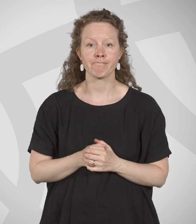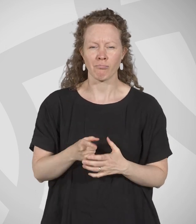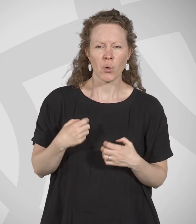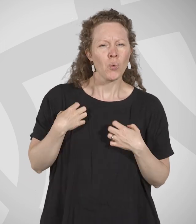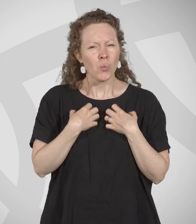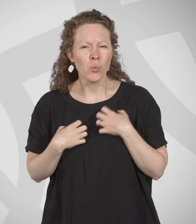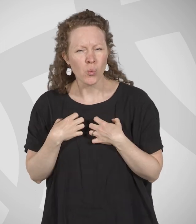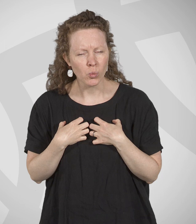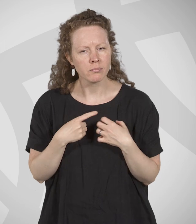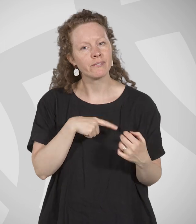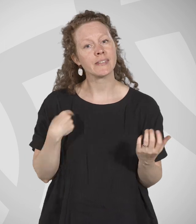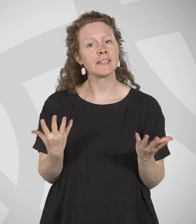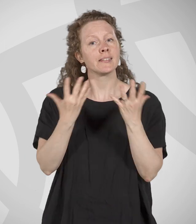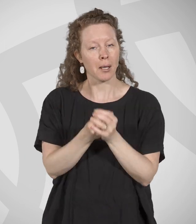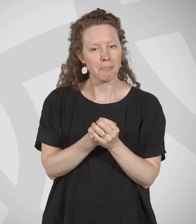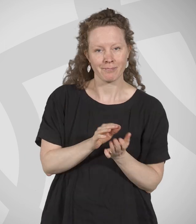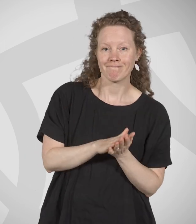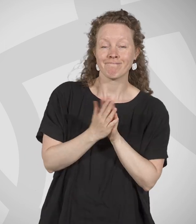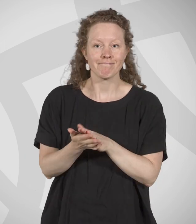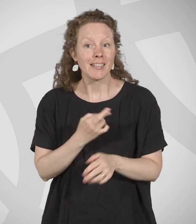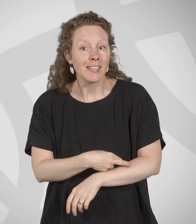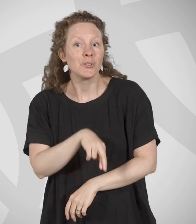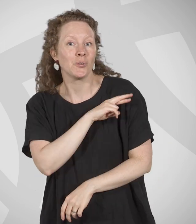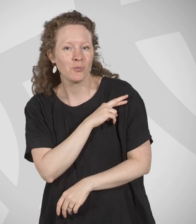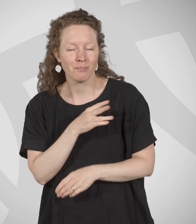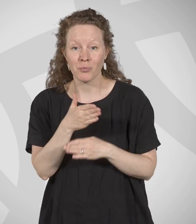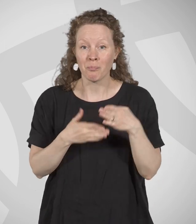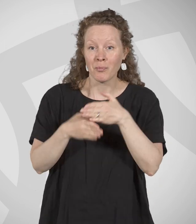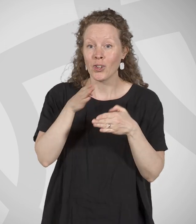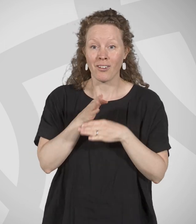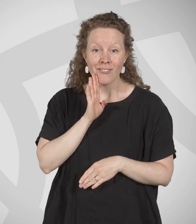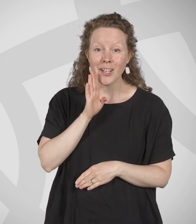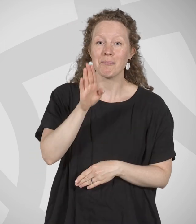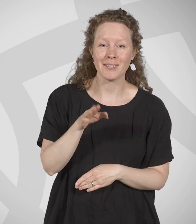Tillsammans kan vi dock vända denna oro till en resurs och bygga en framtid -